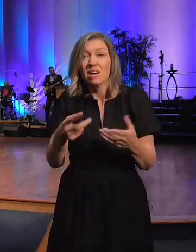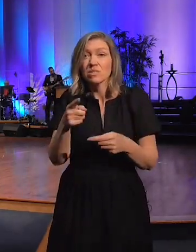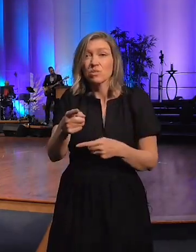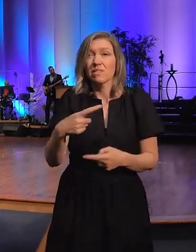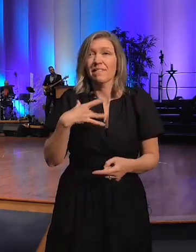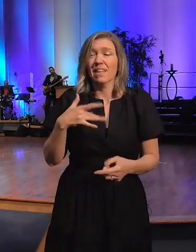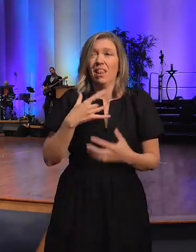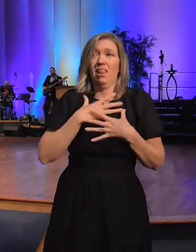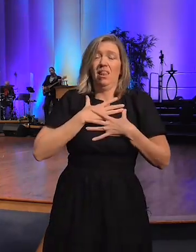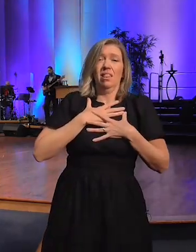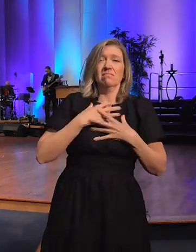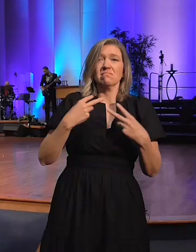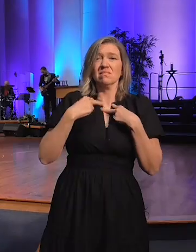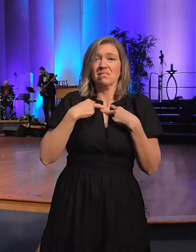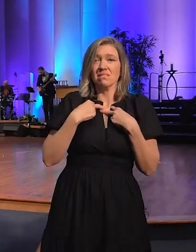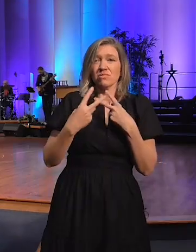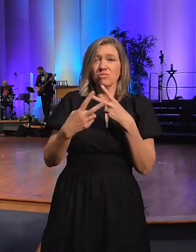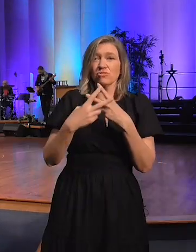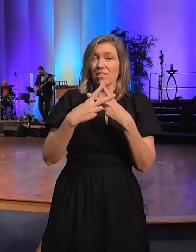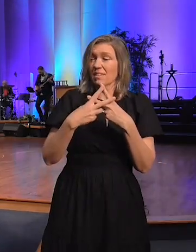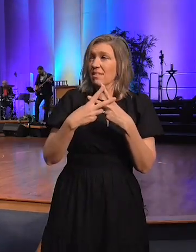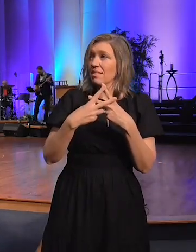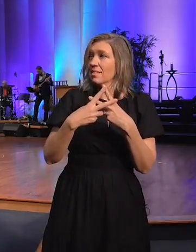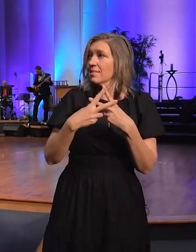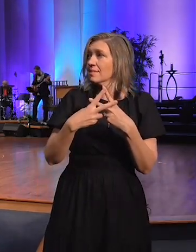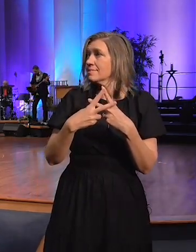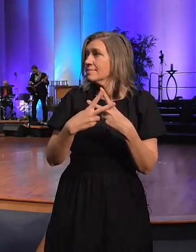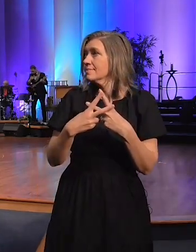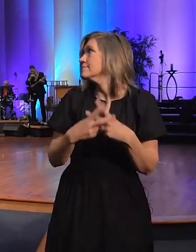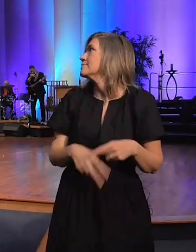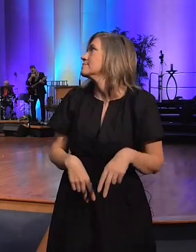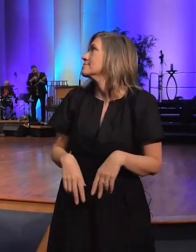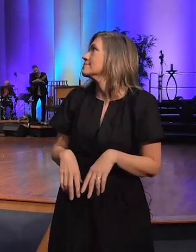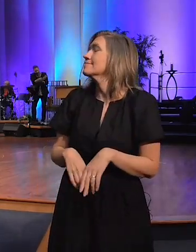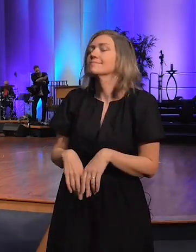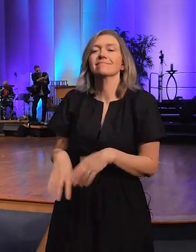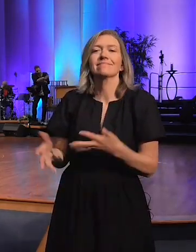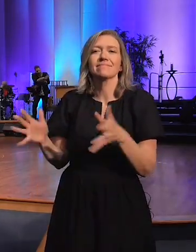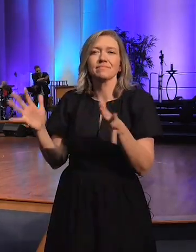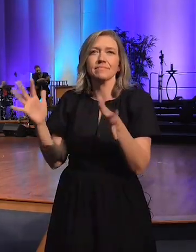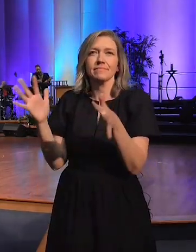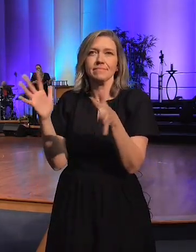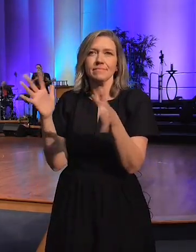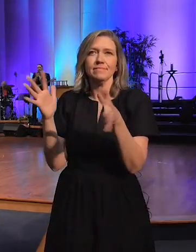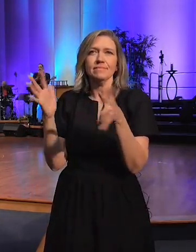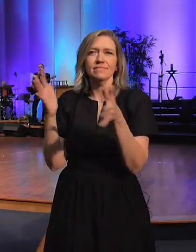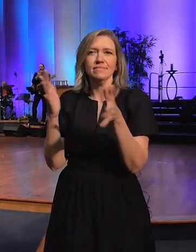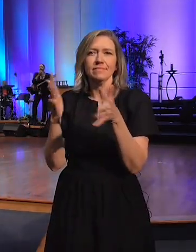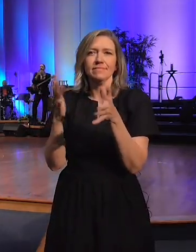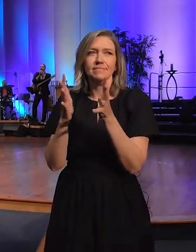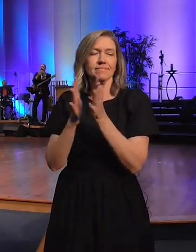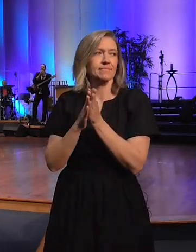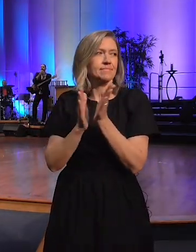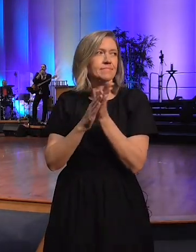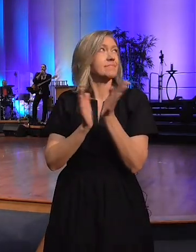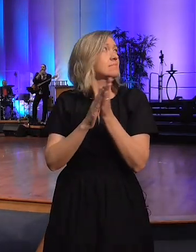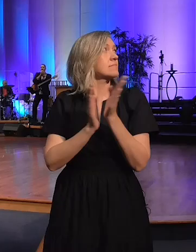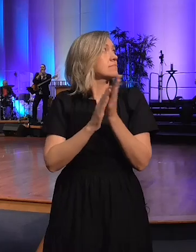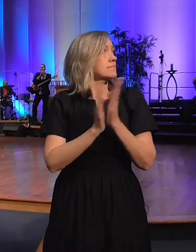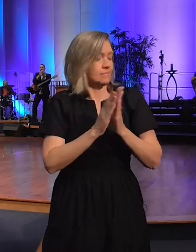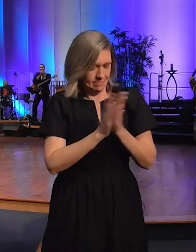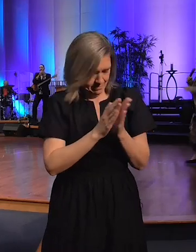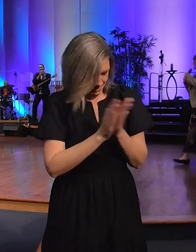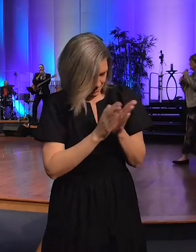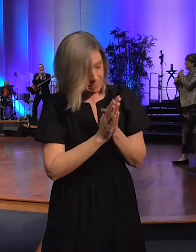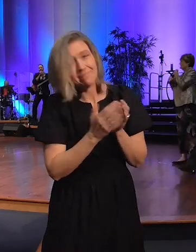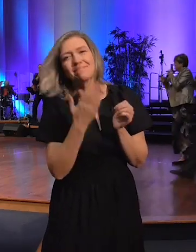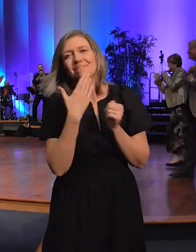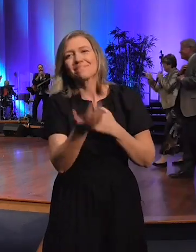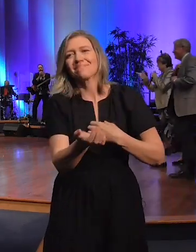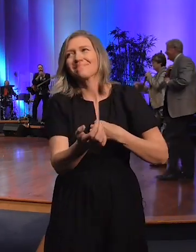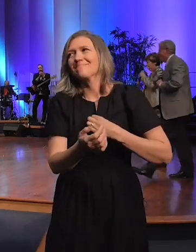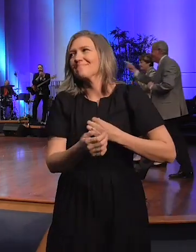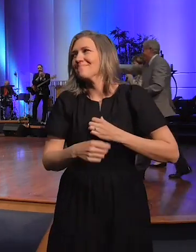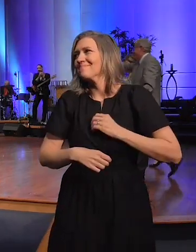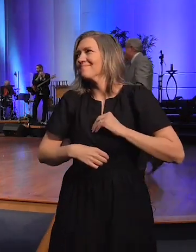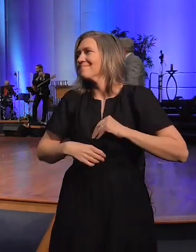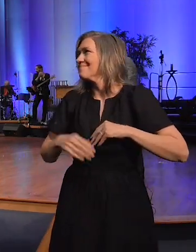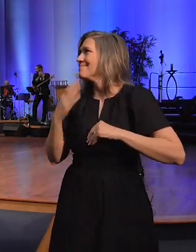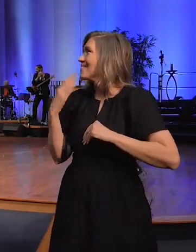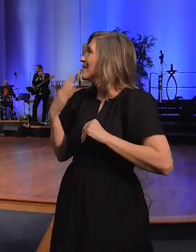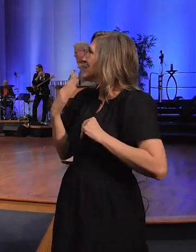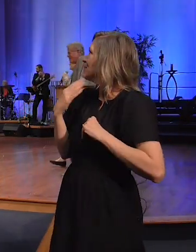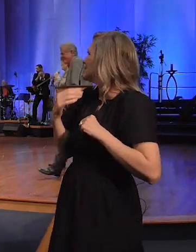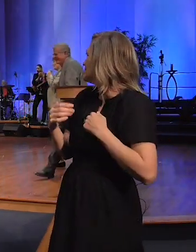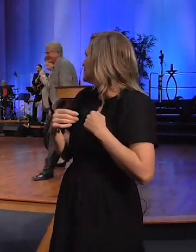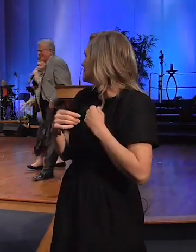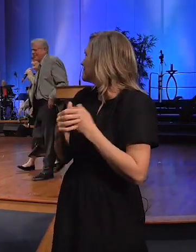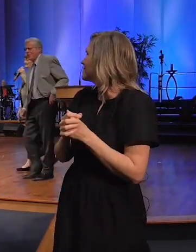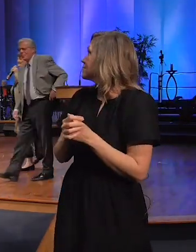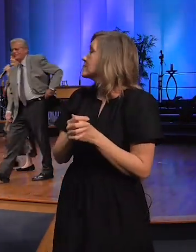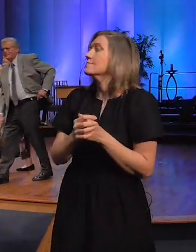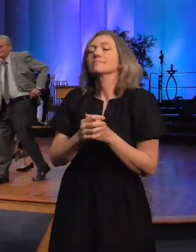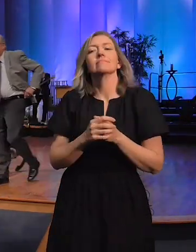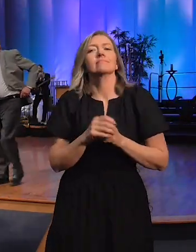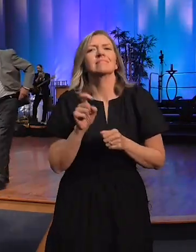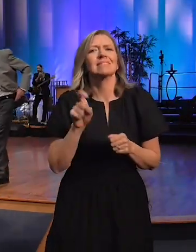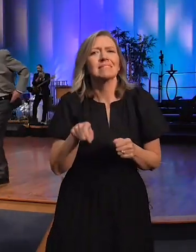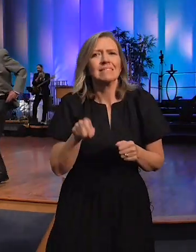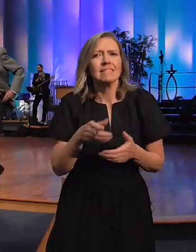[Música] ja, gracias, gracias, gracias, gracias, necesitamos algunos de esos movimientos, amigos,